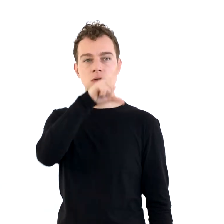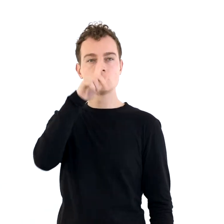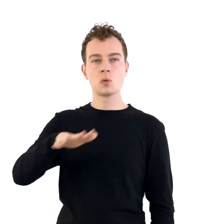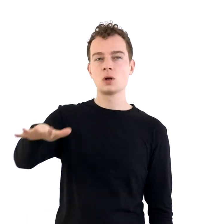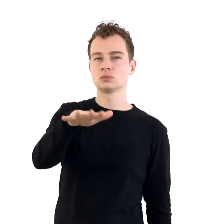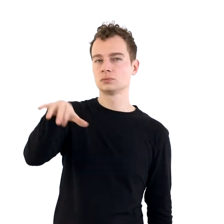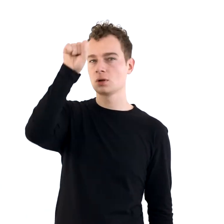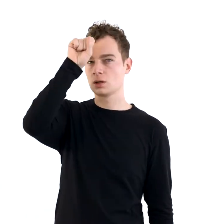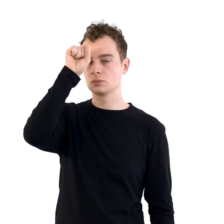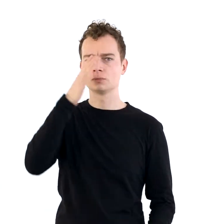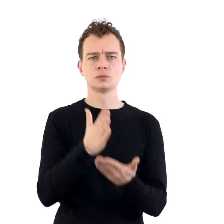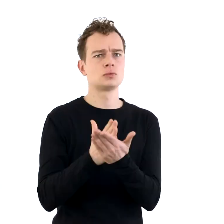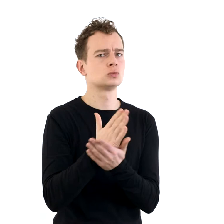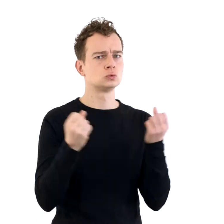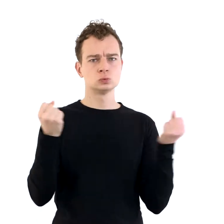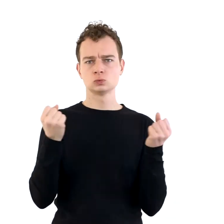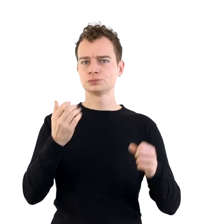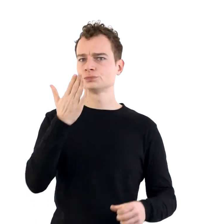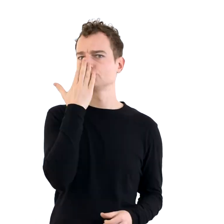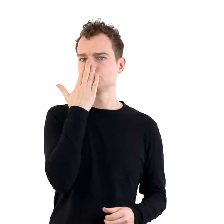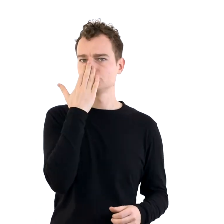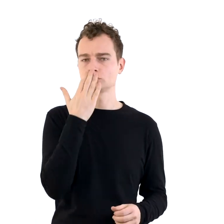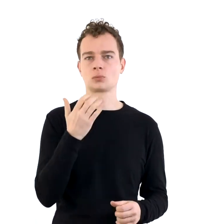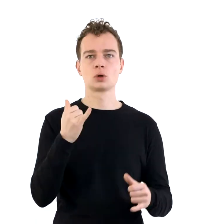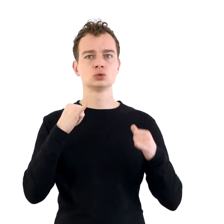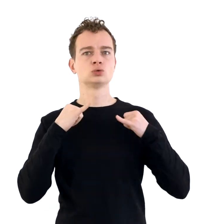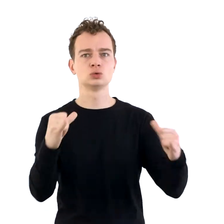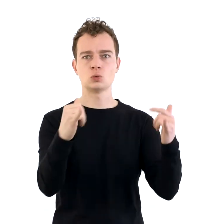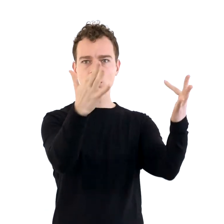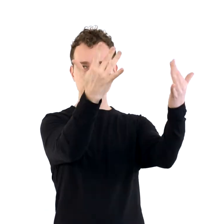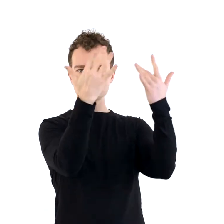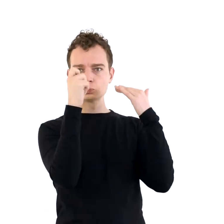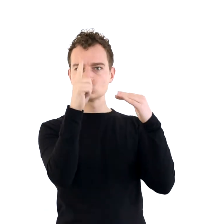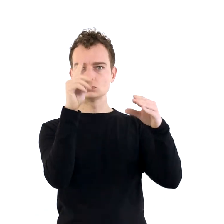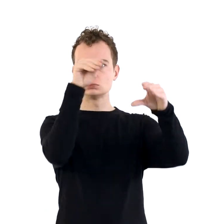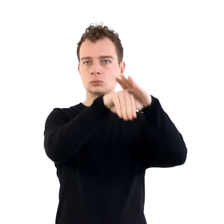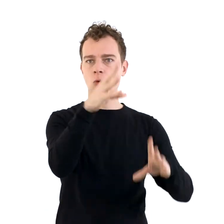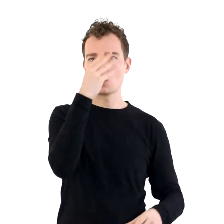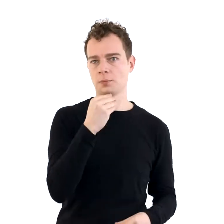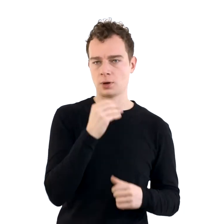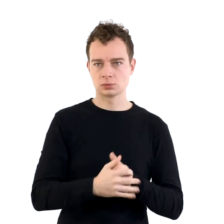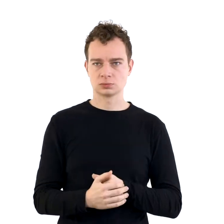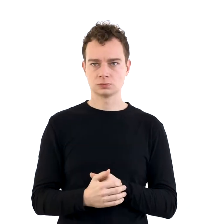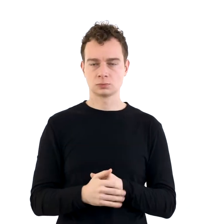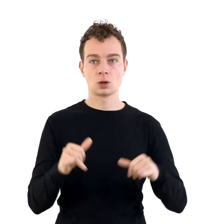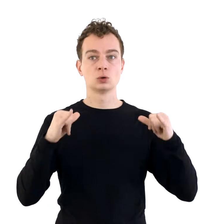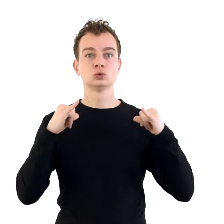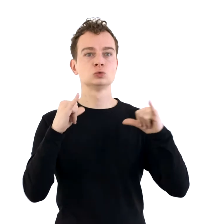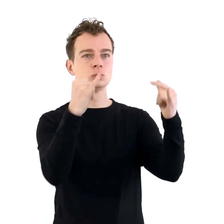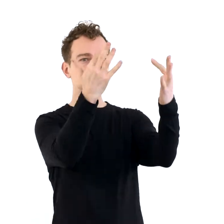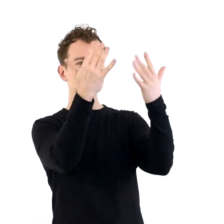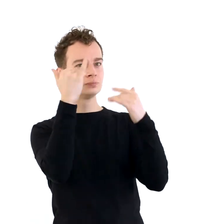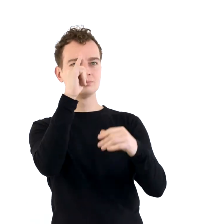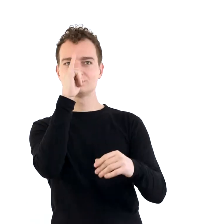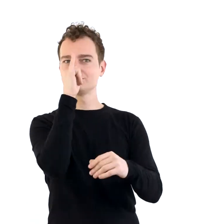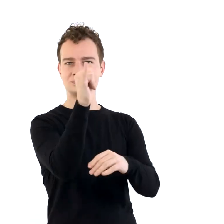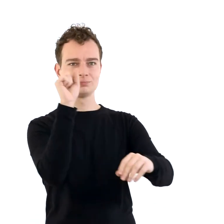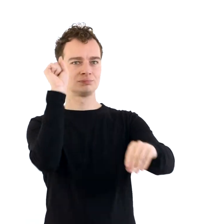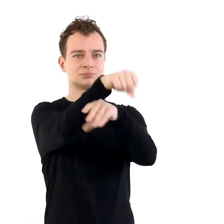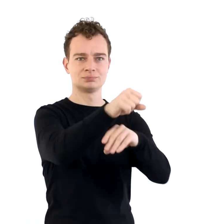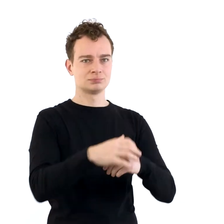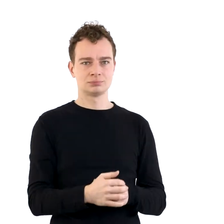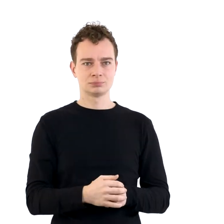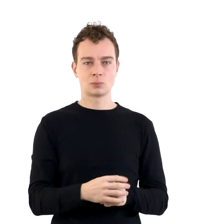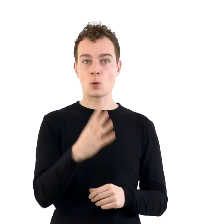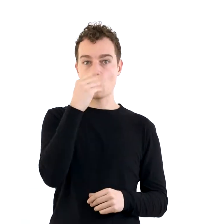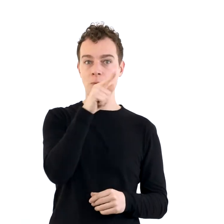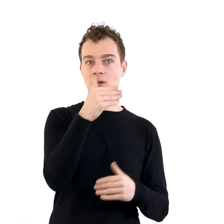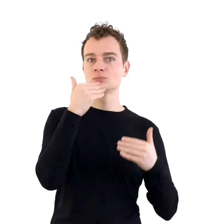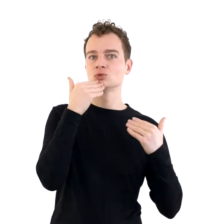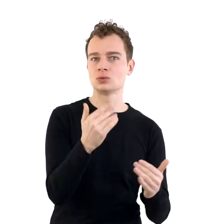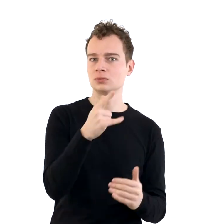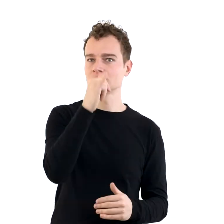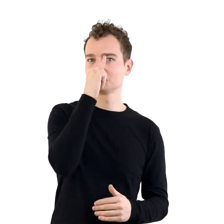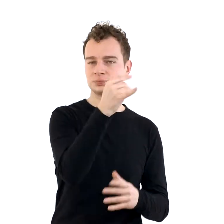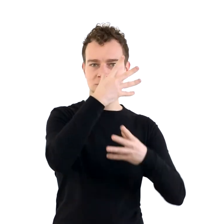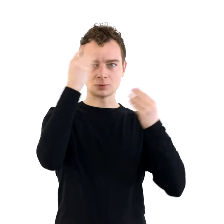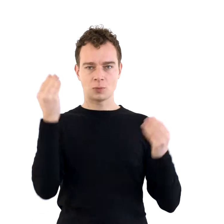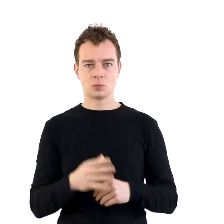Egipcjanie głęboko wierzyli w niezłomną siłę obrazu, który ratuje przed zapomnieniem.